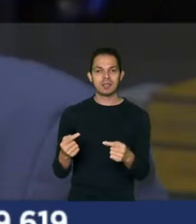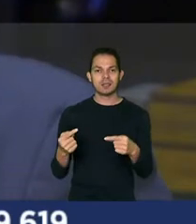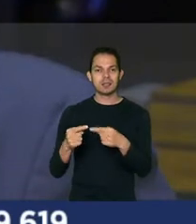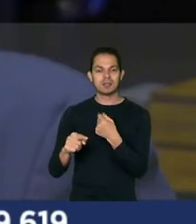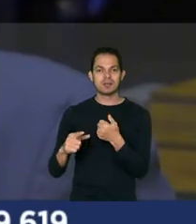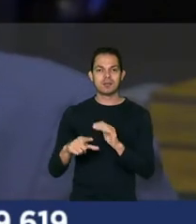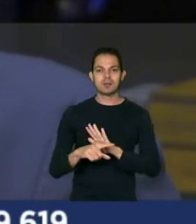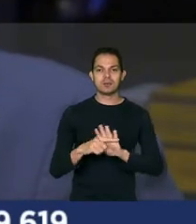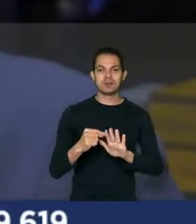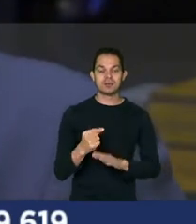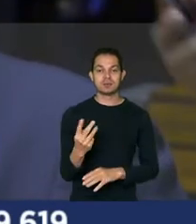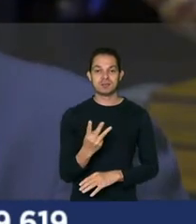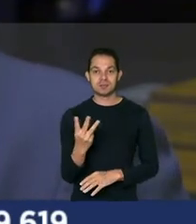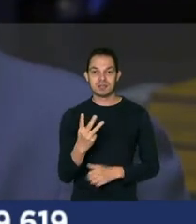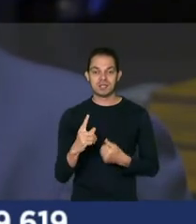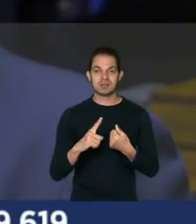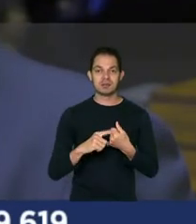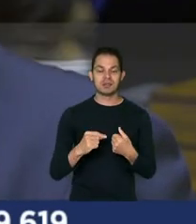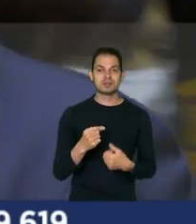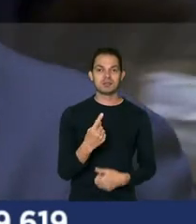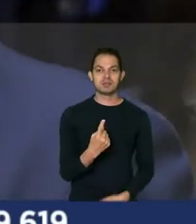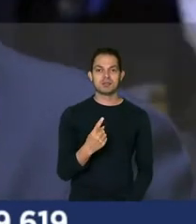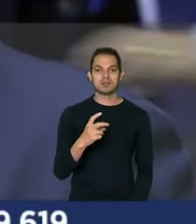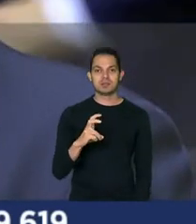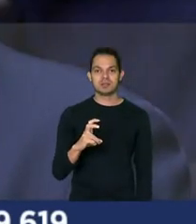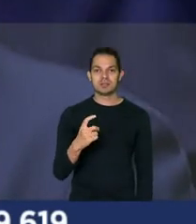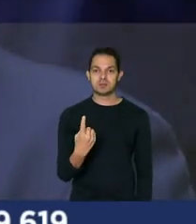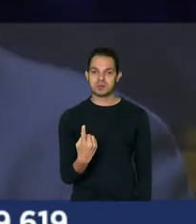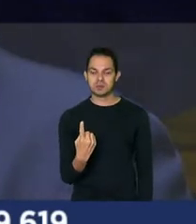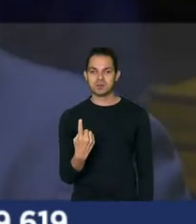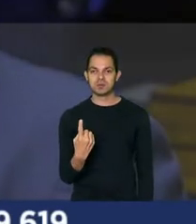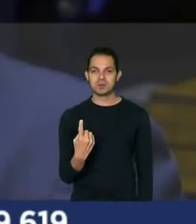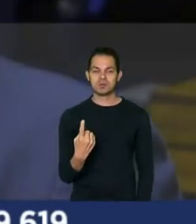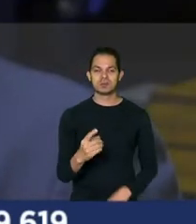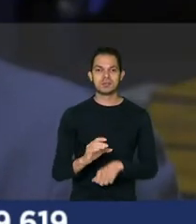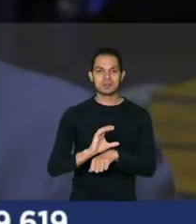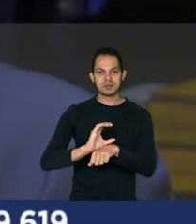ACHAMOS QUE ESSA EXPRESSÃO COMETE UMA INCONSTITUCIONALIDADE, PORQUE